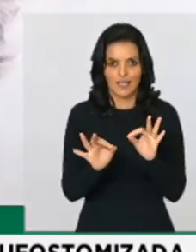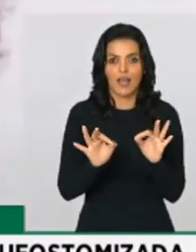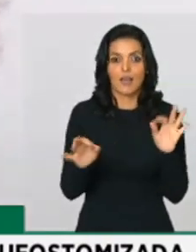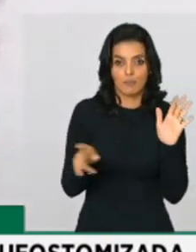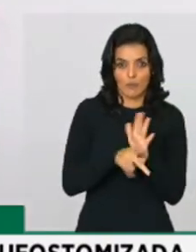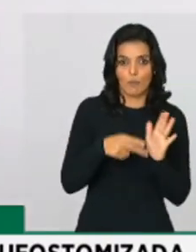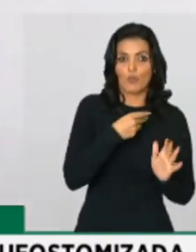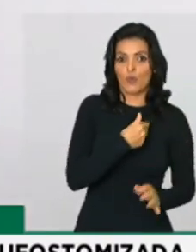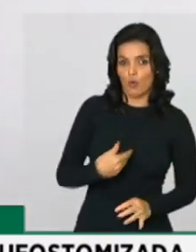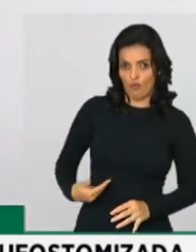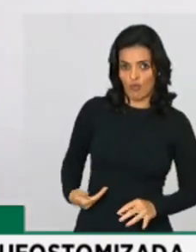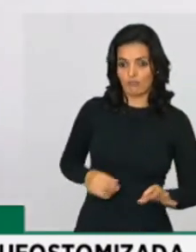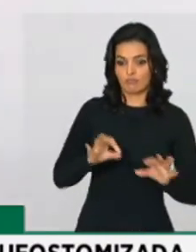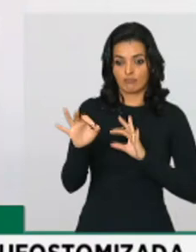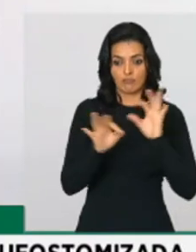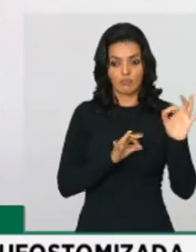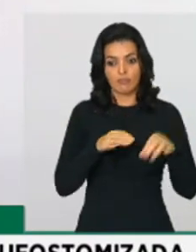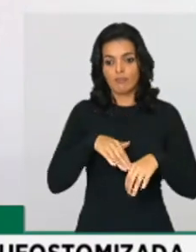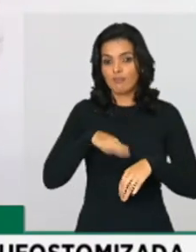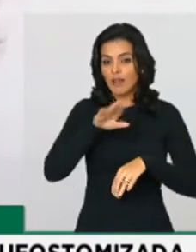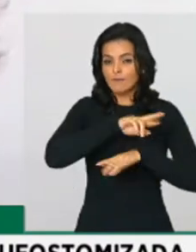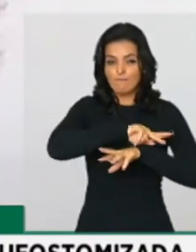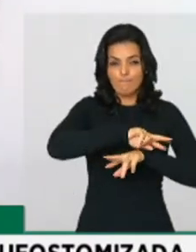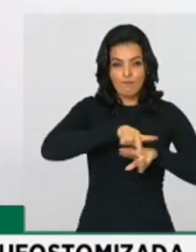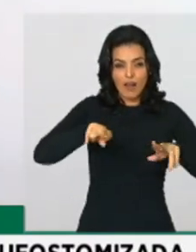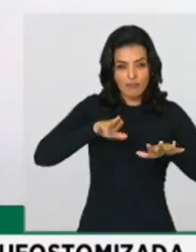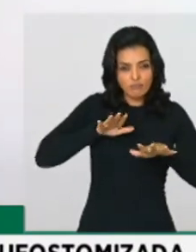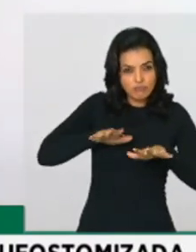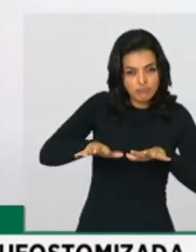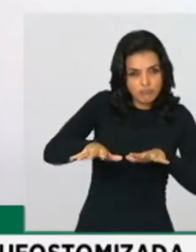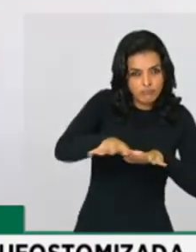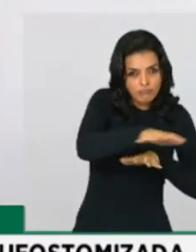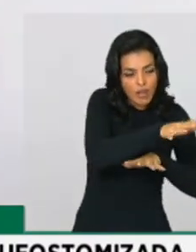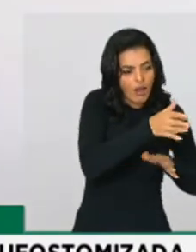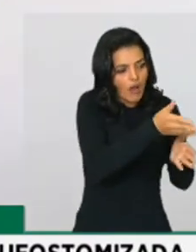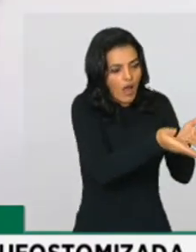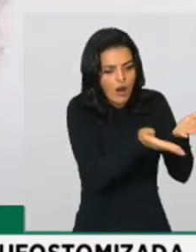PANDEMIA. E É DOLOSA. ELA É DOLOSA. O PRESIDENTE DA REPÚBLICA APOSTOU NUMA IMUNIZAÇÃO PELO CONTÁGIO E